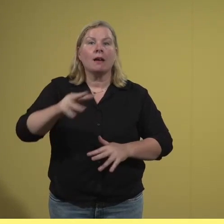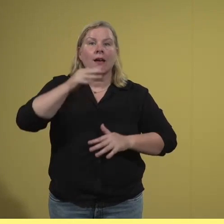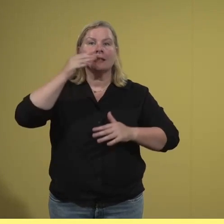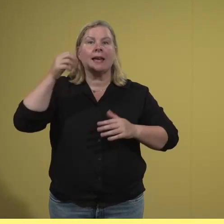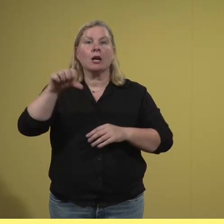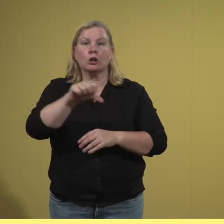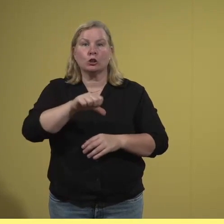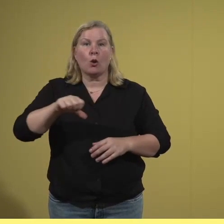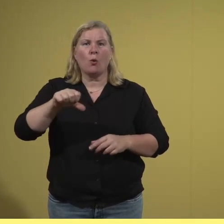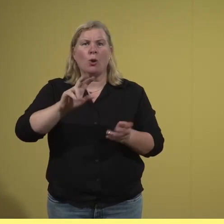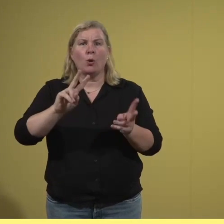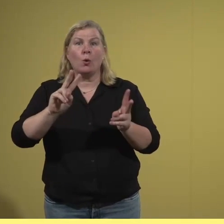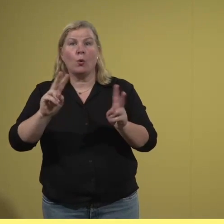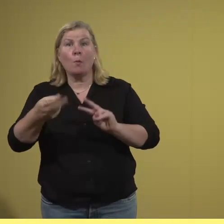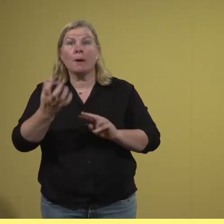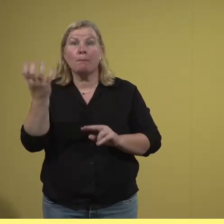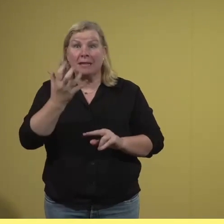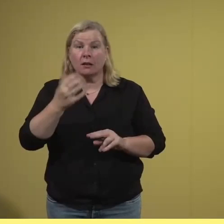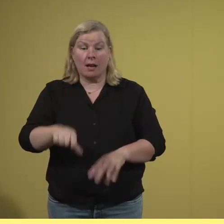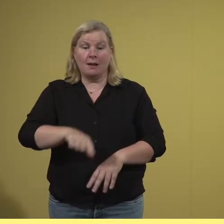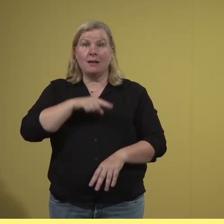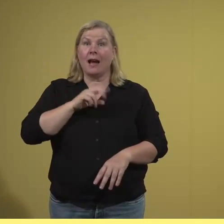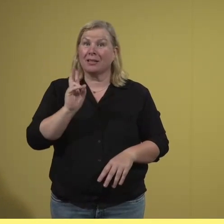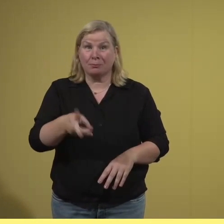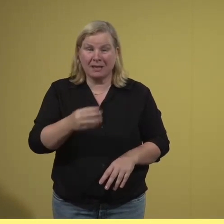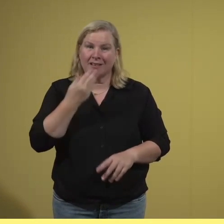Dass die ätherischen Öle auch nicht bitter werden und zu lange ziehen.